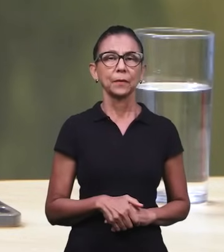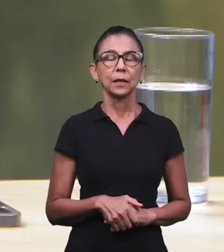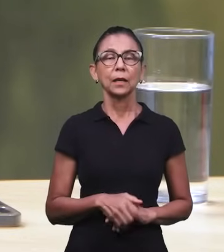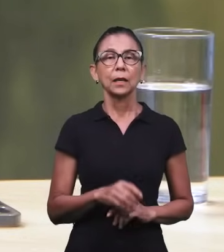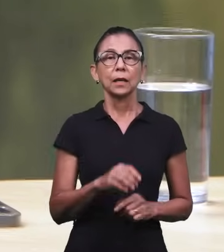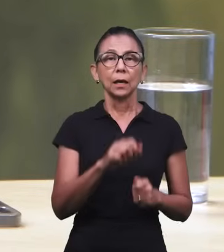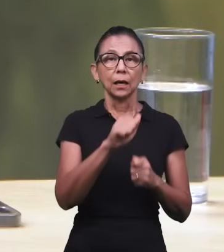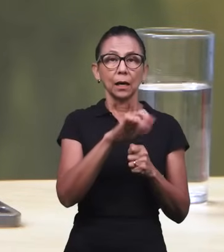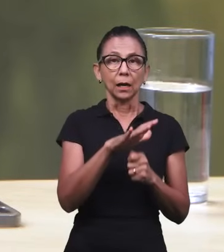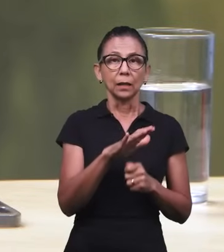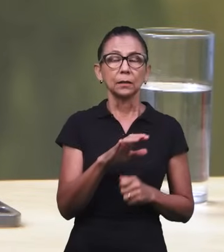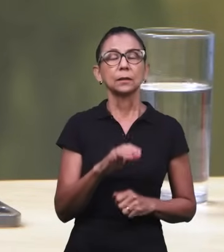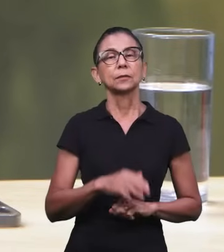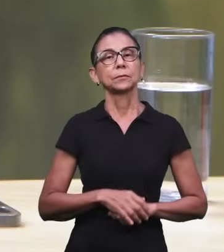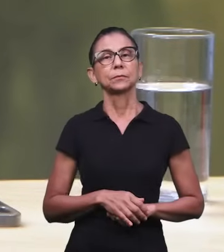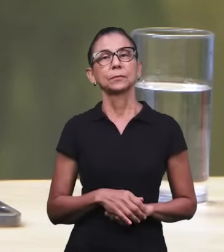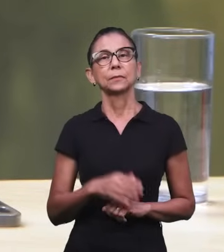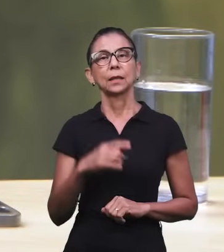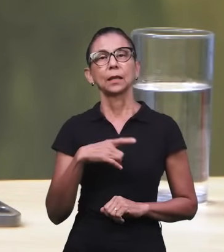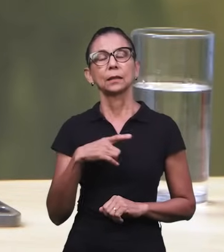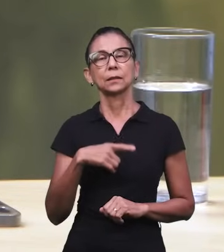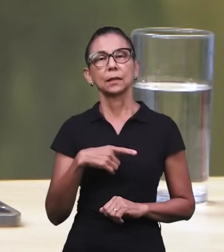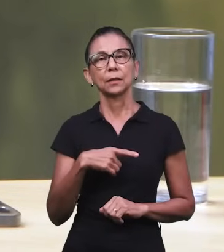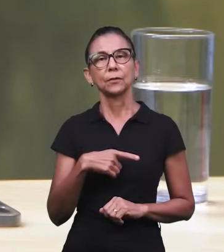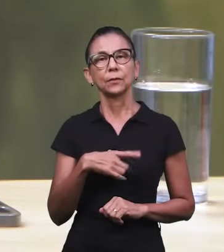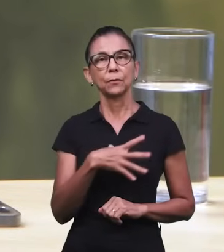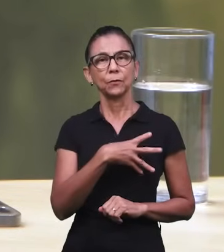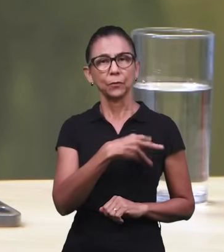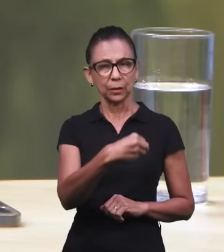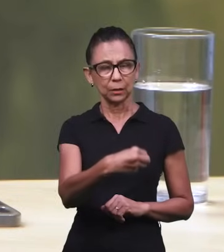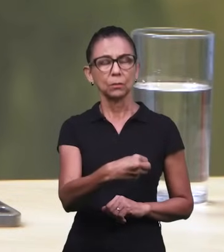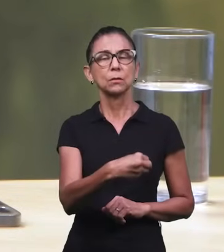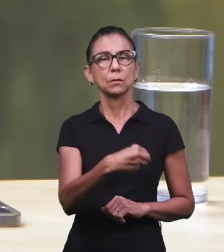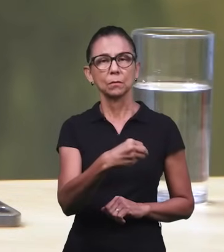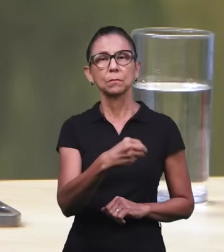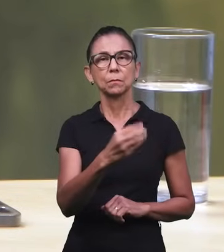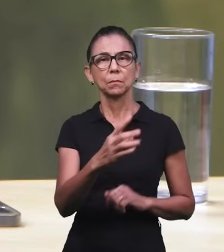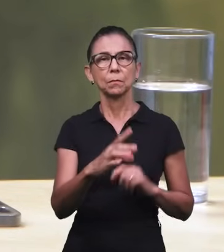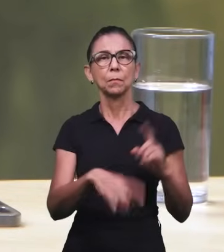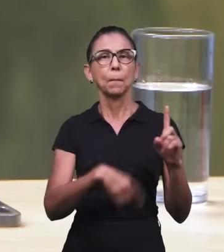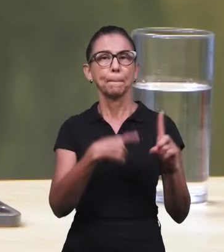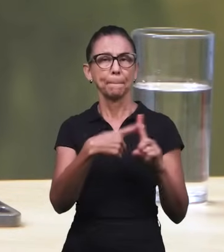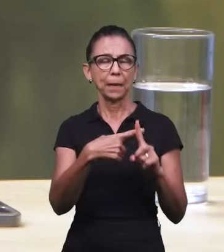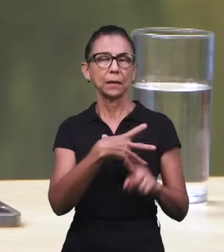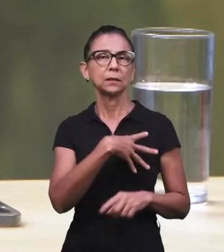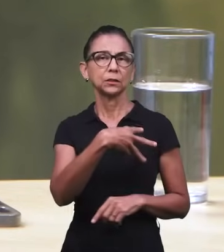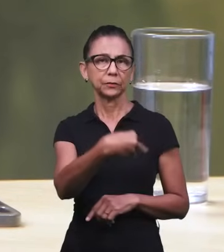não teve só Samuel mas o Senhor deu uma bênção de tornar a o lar de Ana um lar na presença de